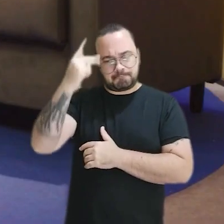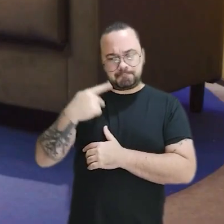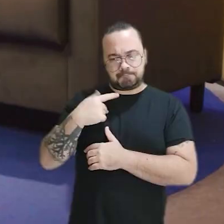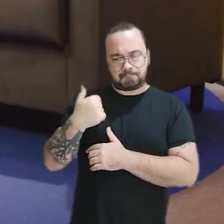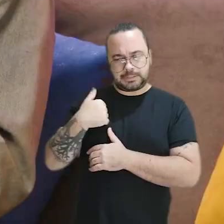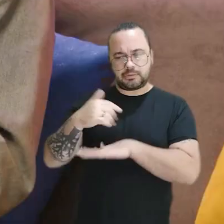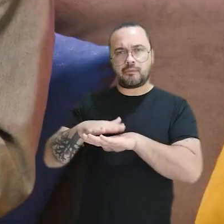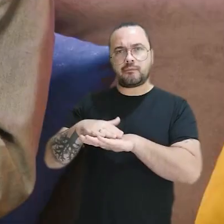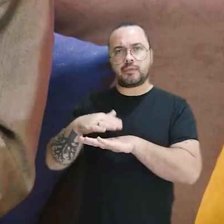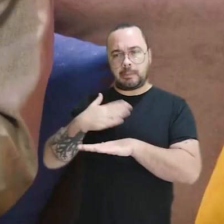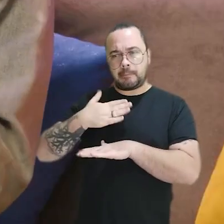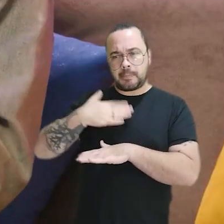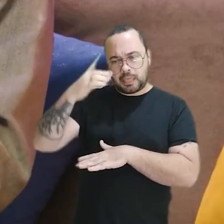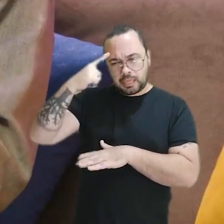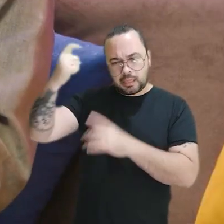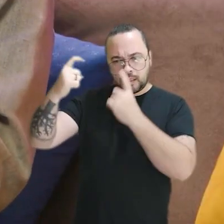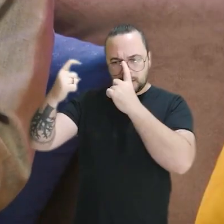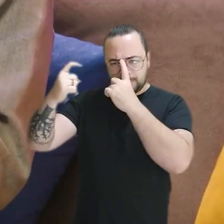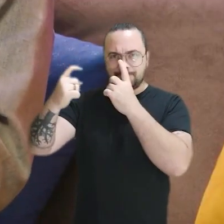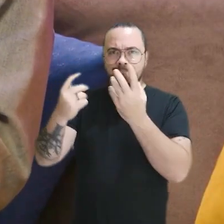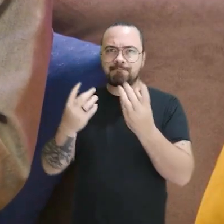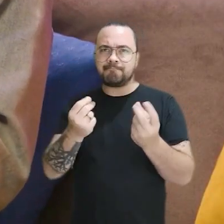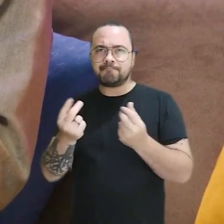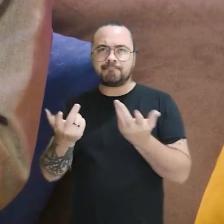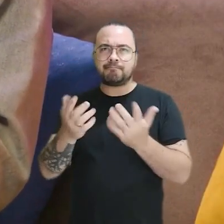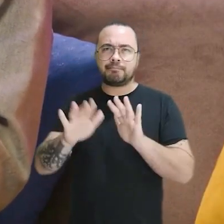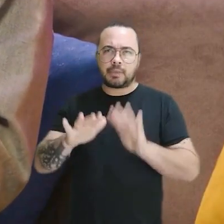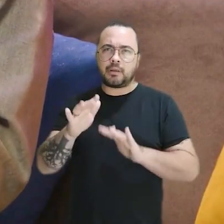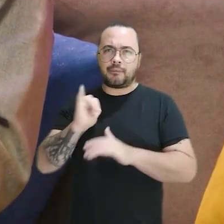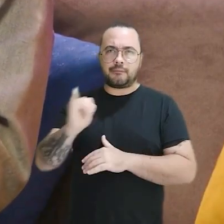"porra, dos seus trabalhos", eu sempre... Provavelmente, eu vou te dizer que eu tô apaixonado